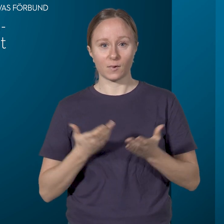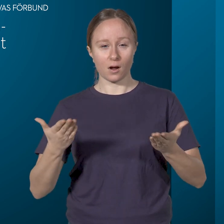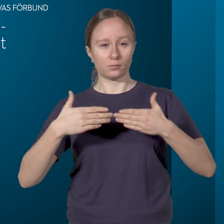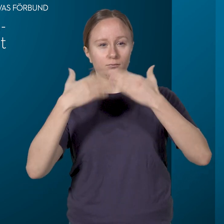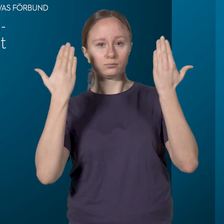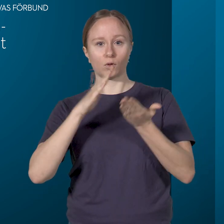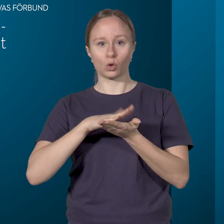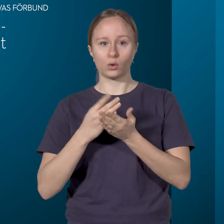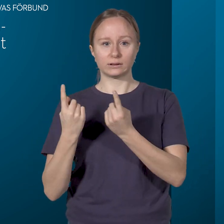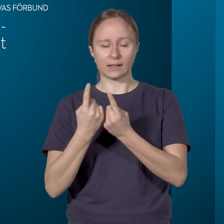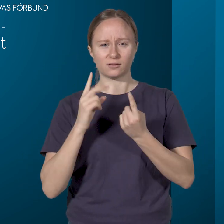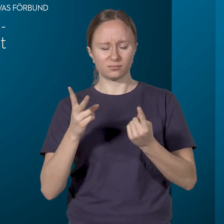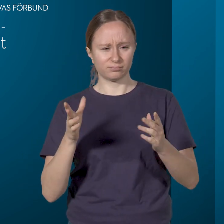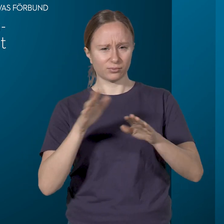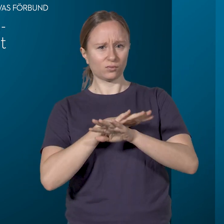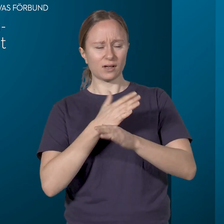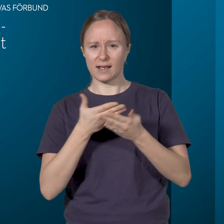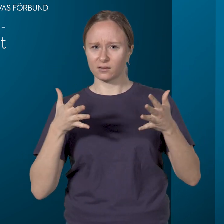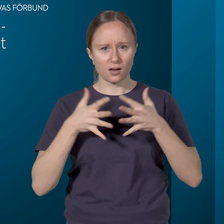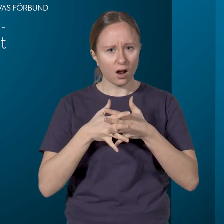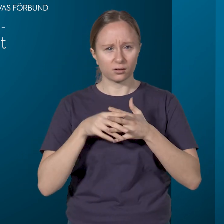För närvarande är tolksituationen förvirrande, -